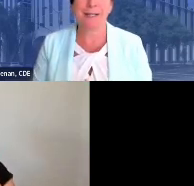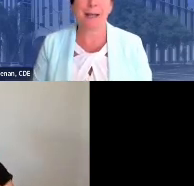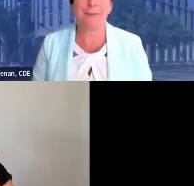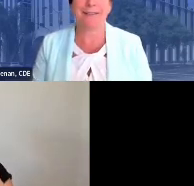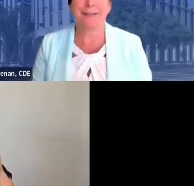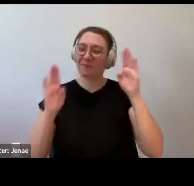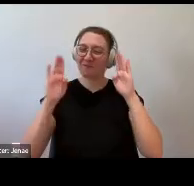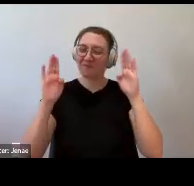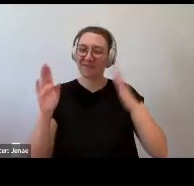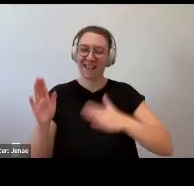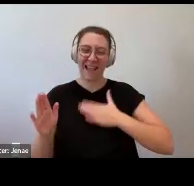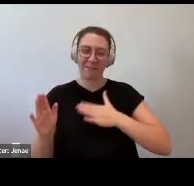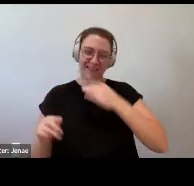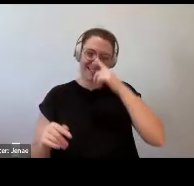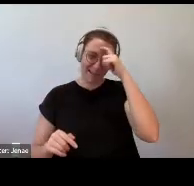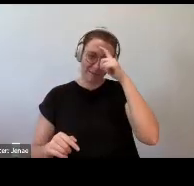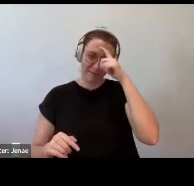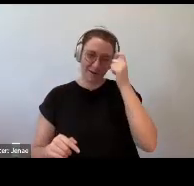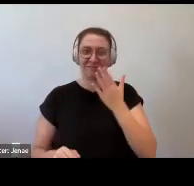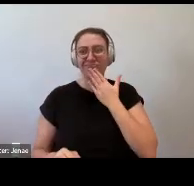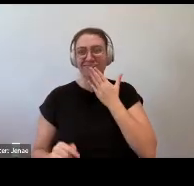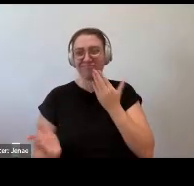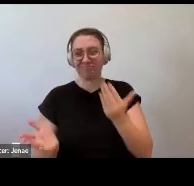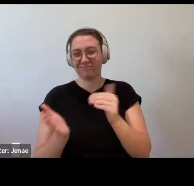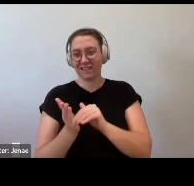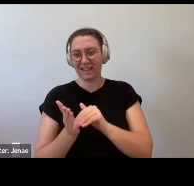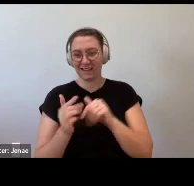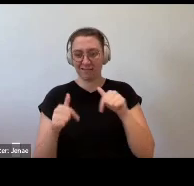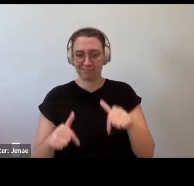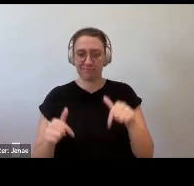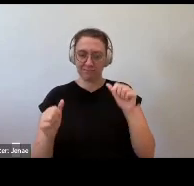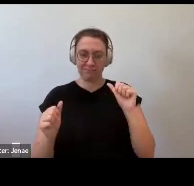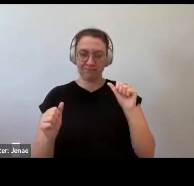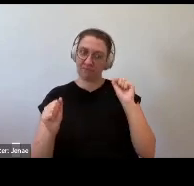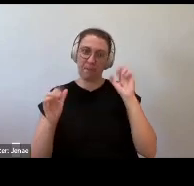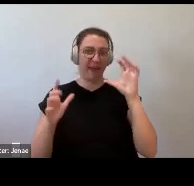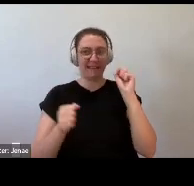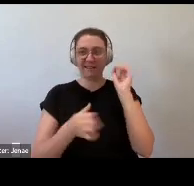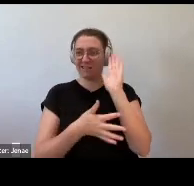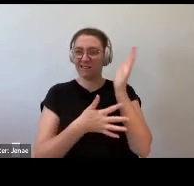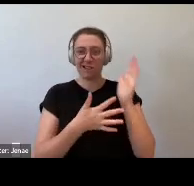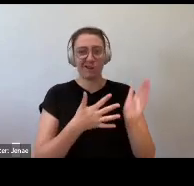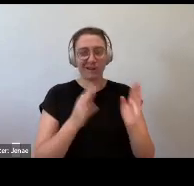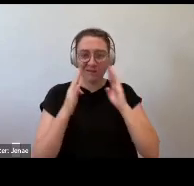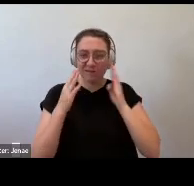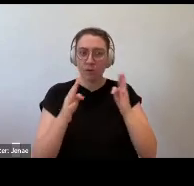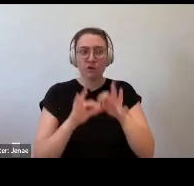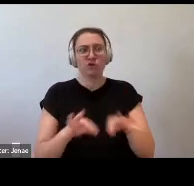a todos. Feliz verano y gracias de nuevo por esta increíble serie centrada en temas críticos